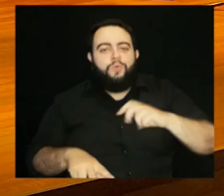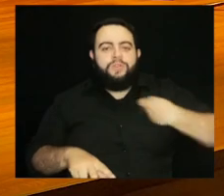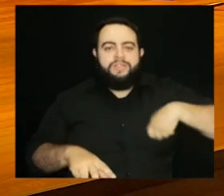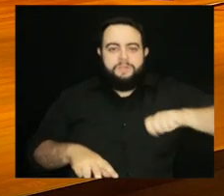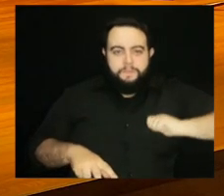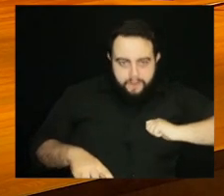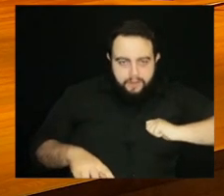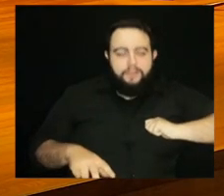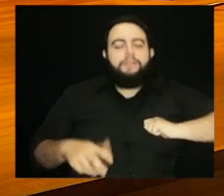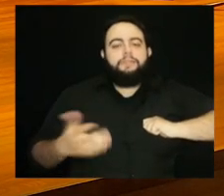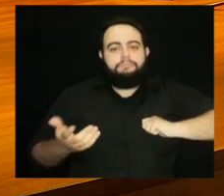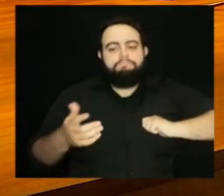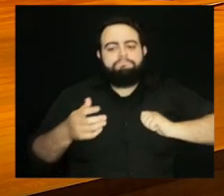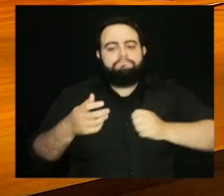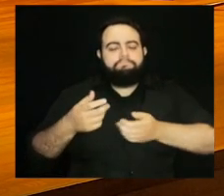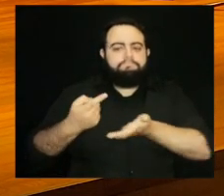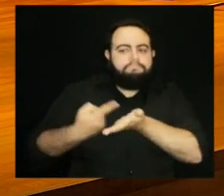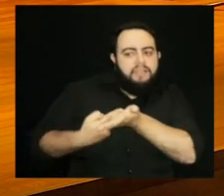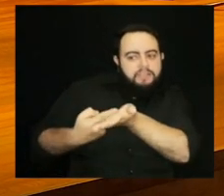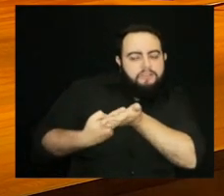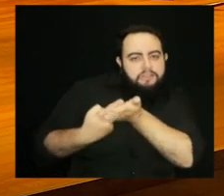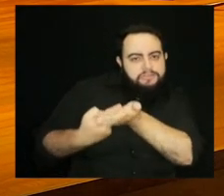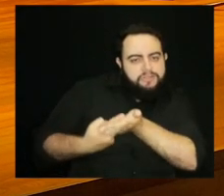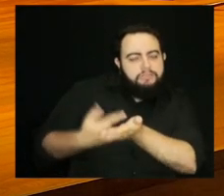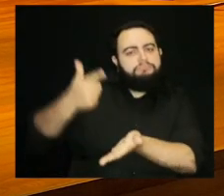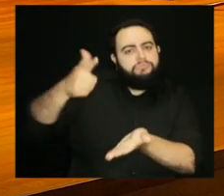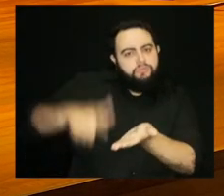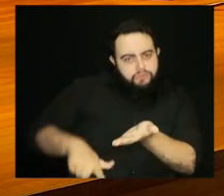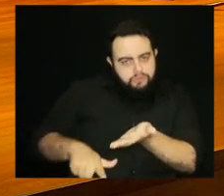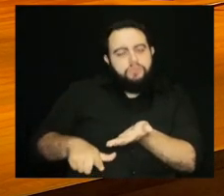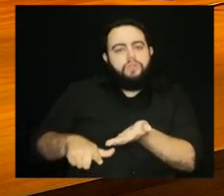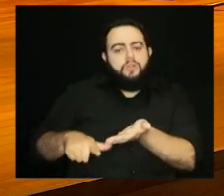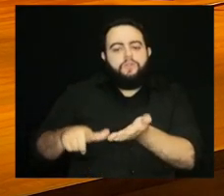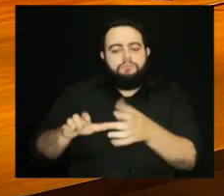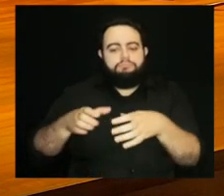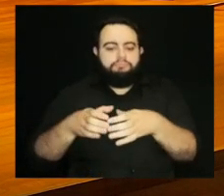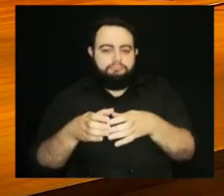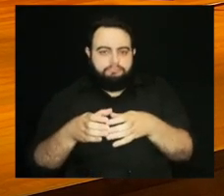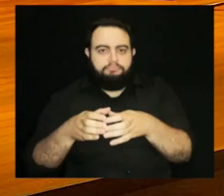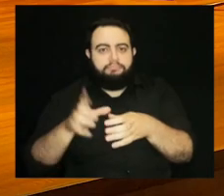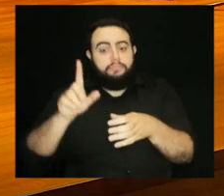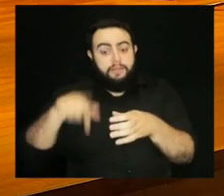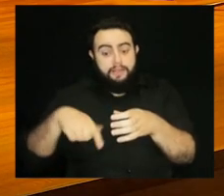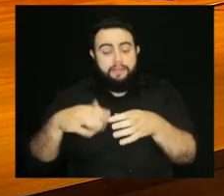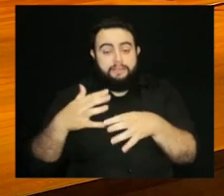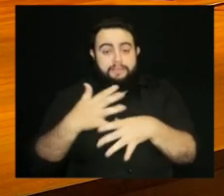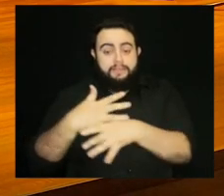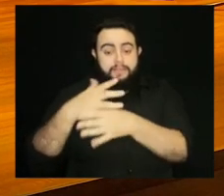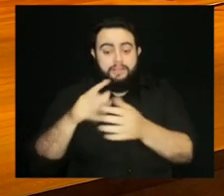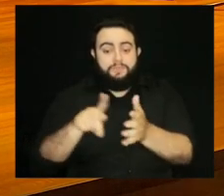renegociaram essas terras, renegociaram a colônia, que é a Cidade de Colônia ali no Uruguai, em troca